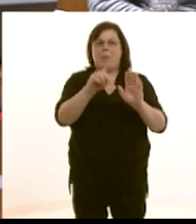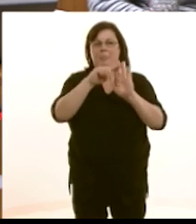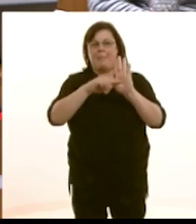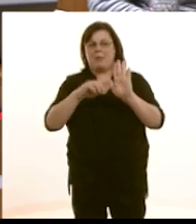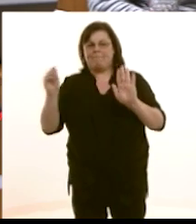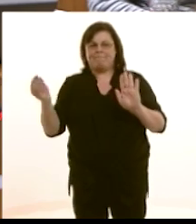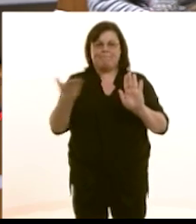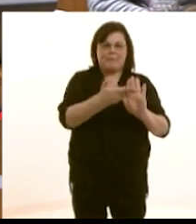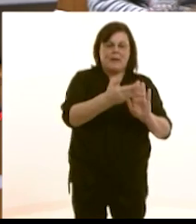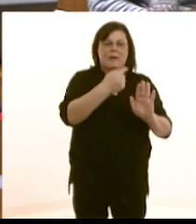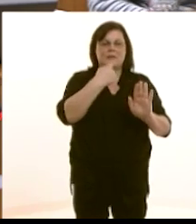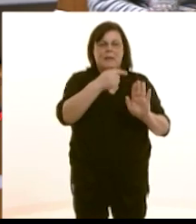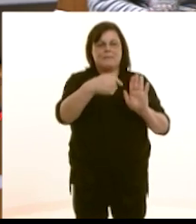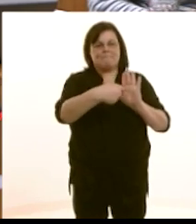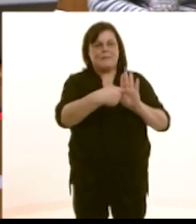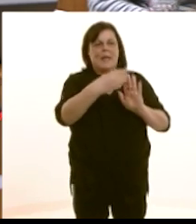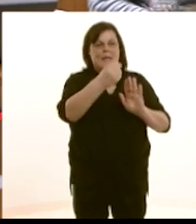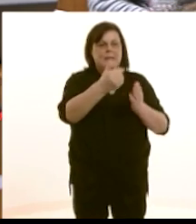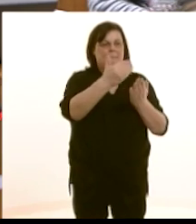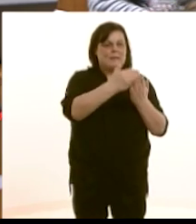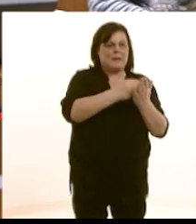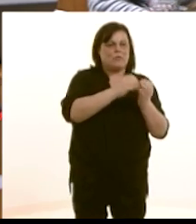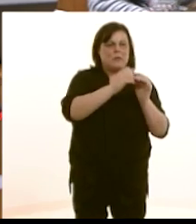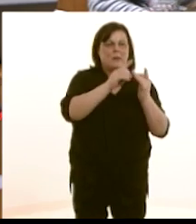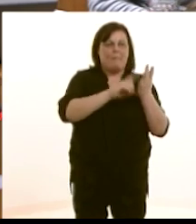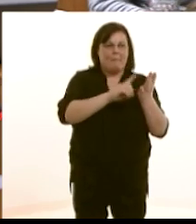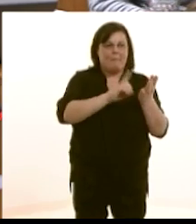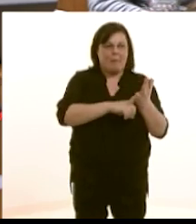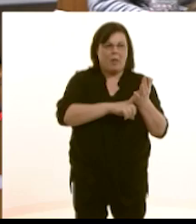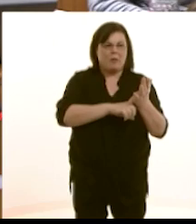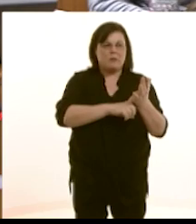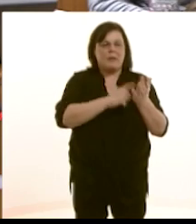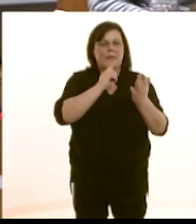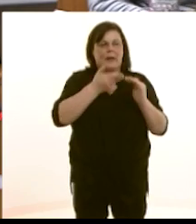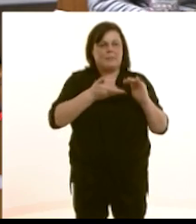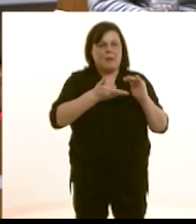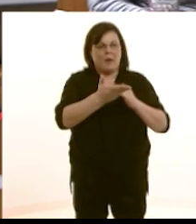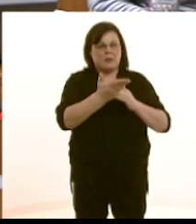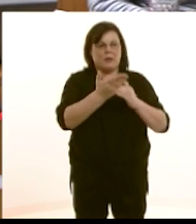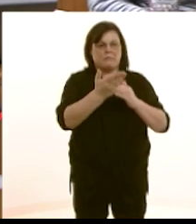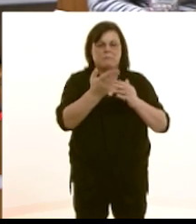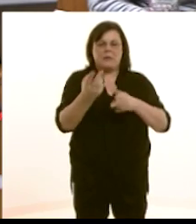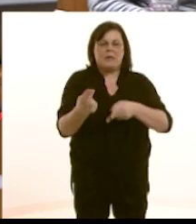bai hynny yn mynd trwyddo fel y mae fe, byddwn niín ffaelu gwneud hynny fel Cynulliad. So,